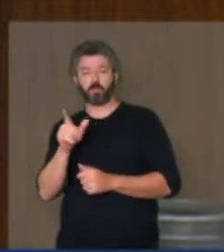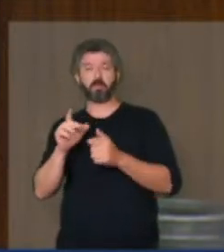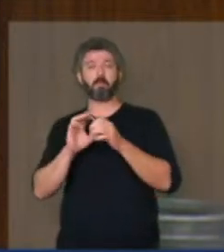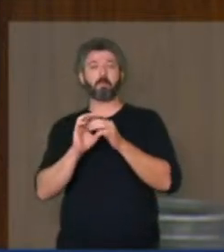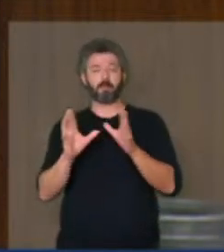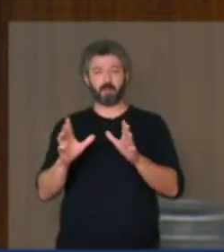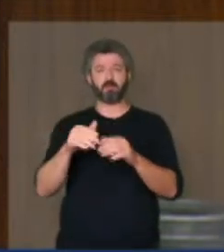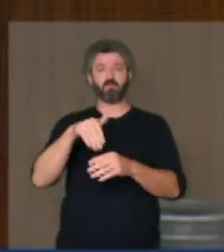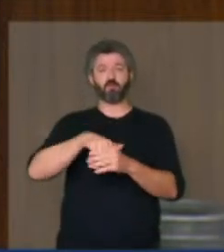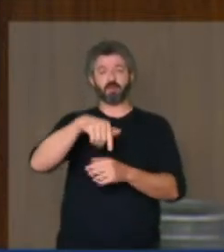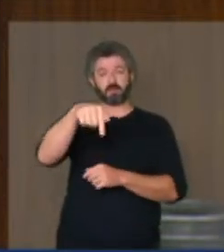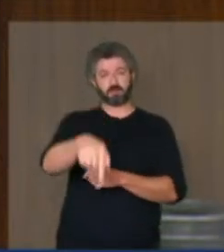MAIORIA E CONSTRUÍMOS A GRANDE MAIORIA PARA MAIS 1% NO